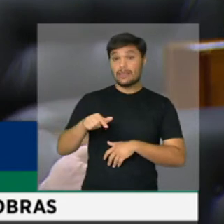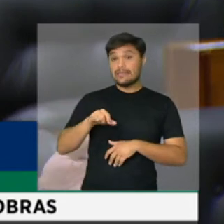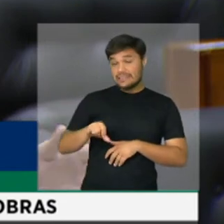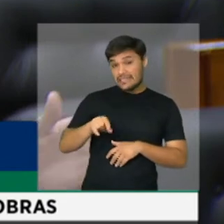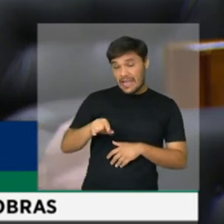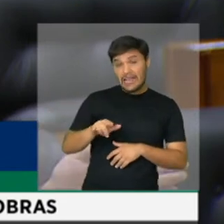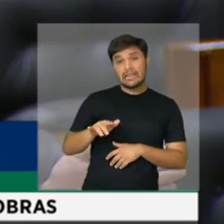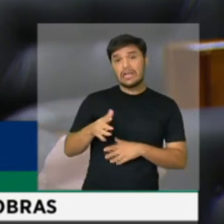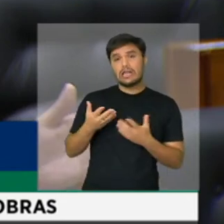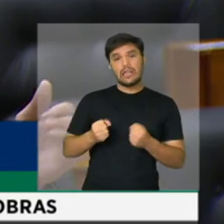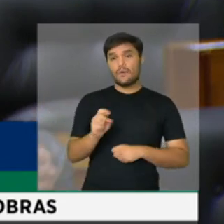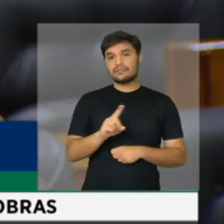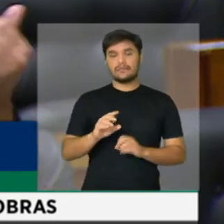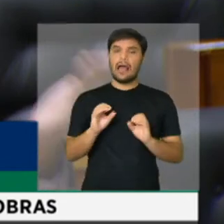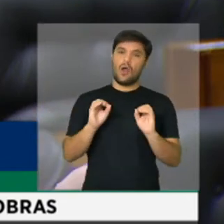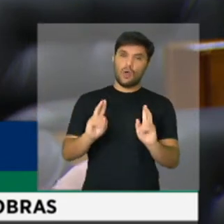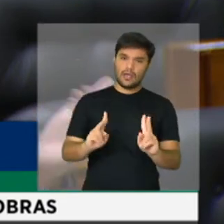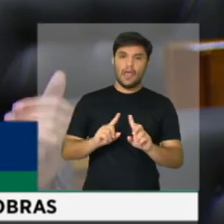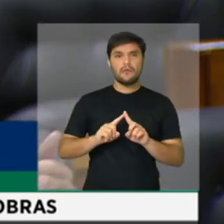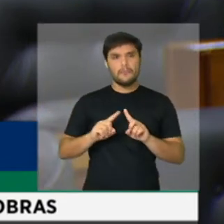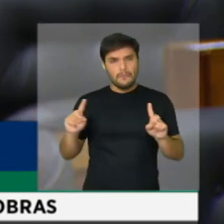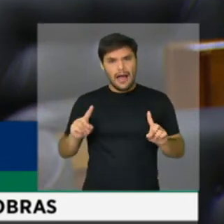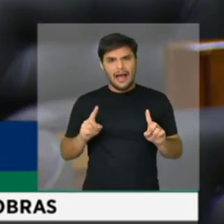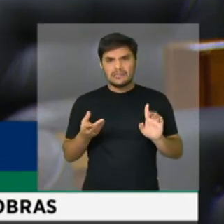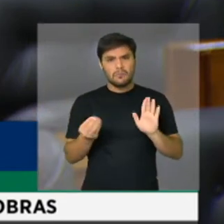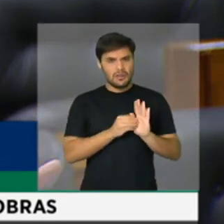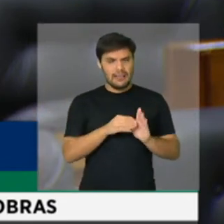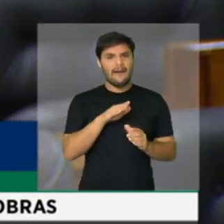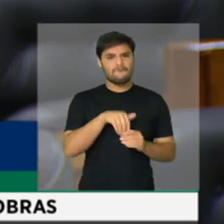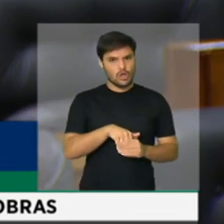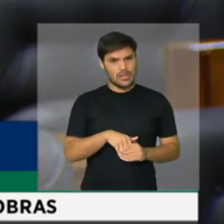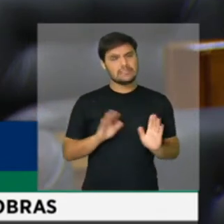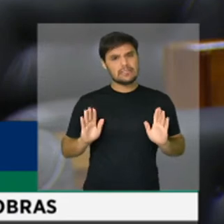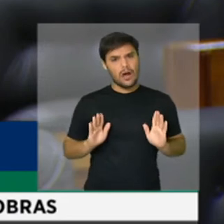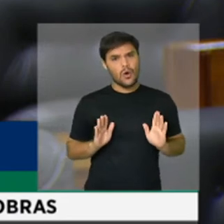LISTADO ENTRE OS PREVISTOS NO 117, É UM DAQUELES CASOS DE REQUERIMENTO NÃO ESPECIFICADO